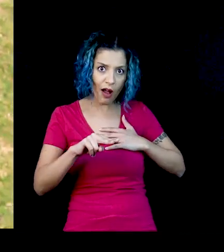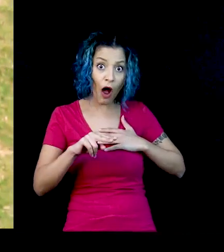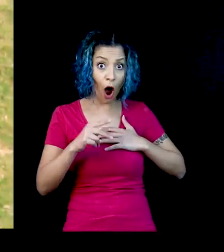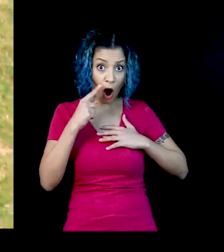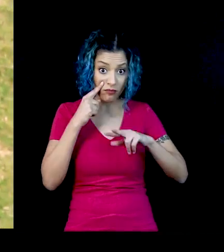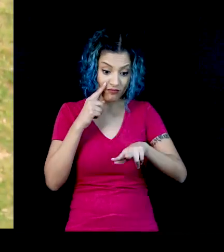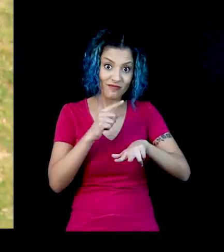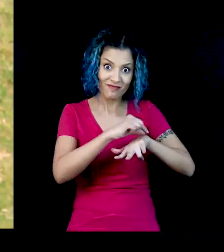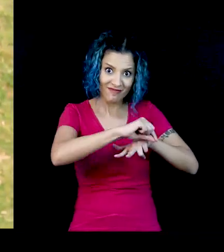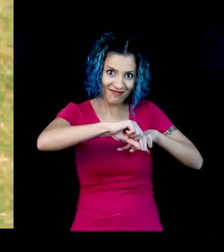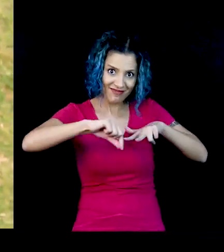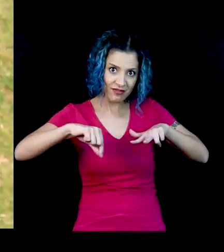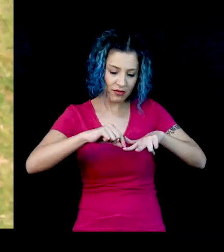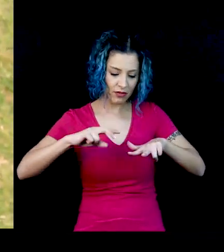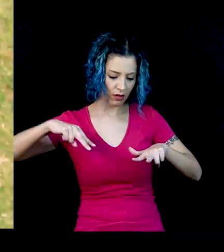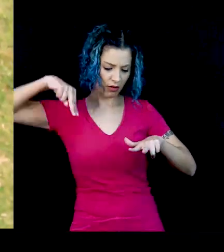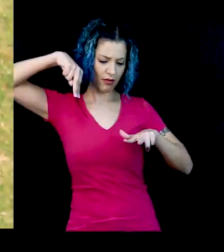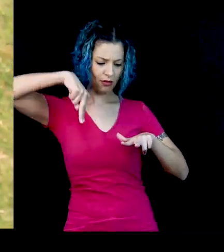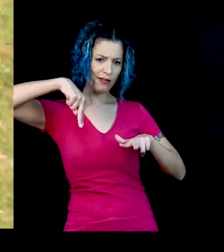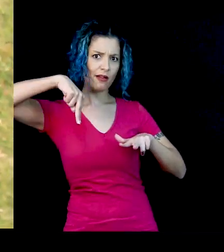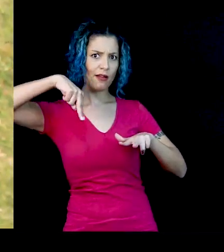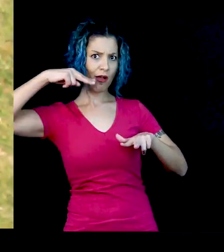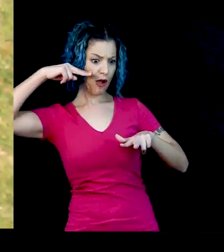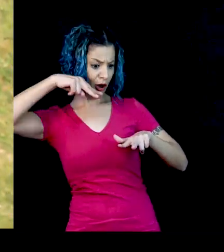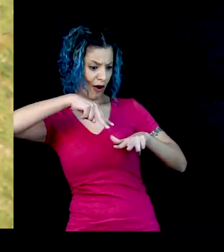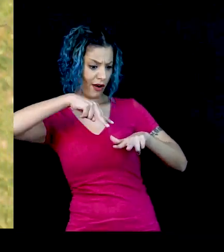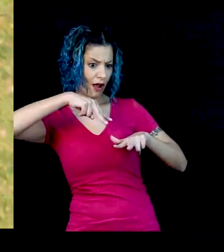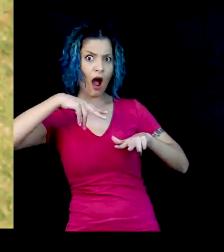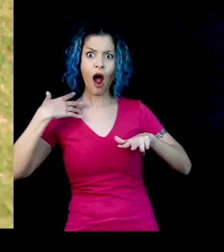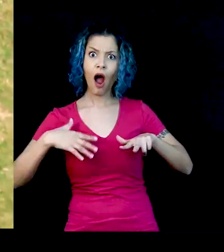Olha como é grande!